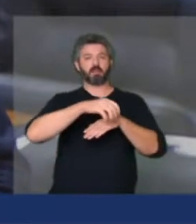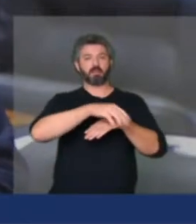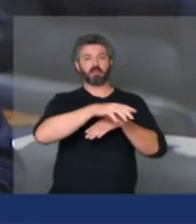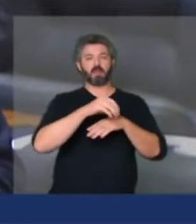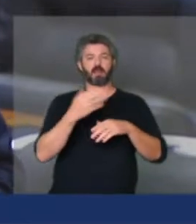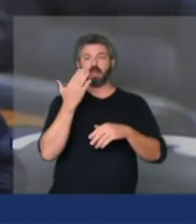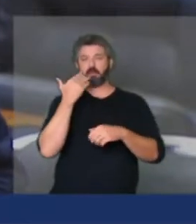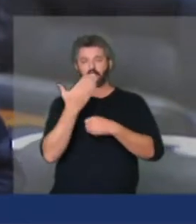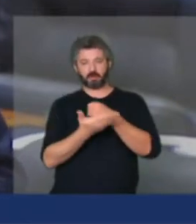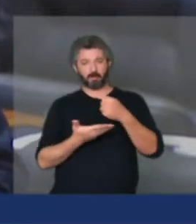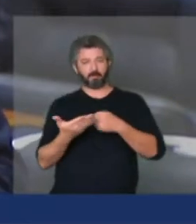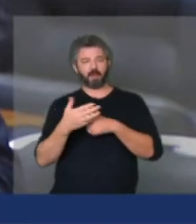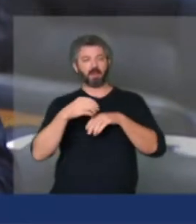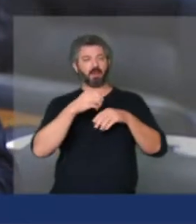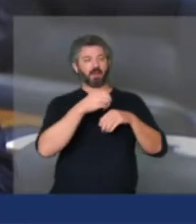SOCORRO AO MAIS POBRE E QUE